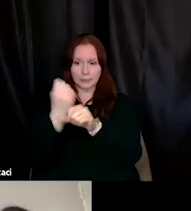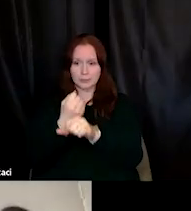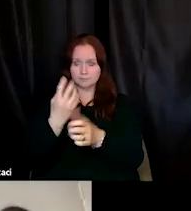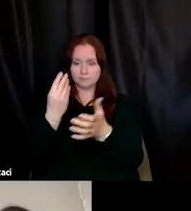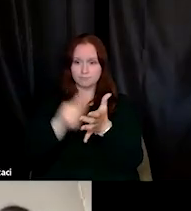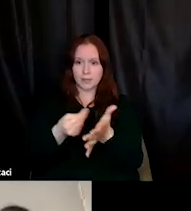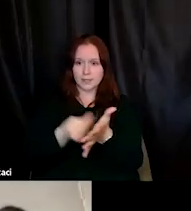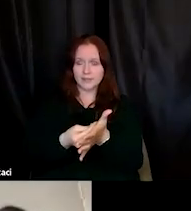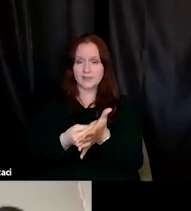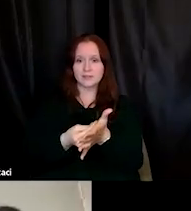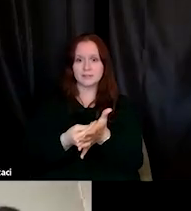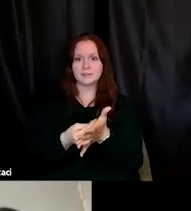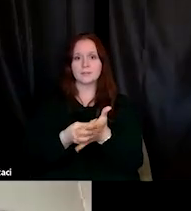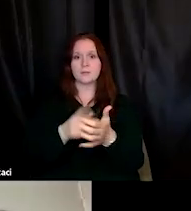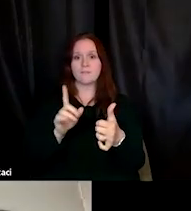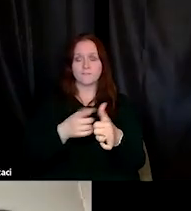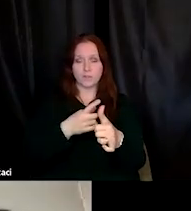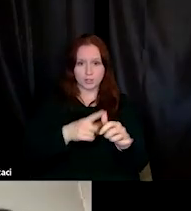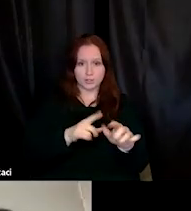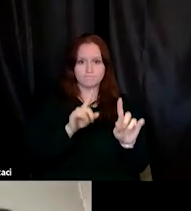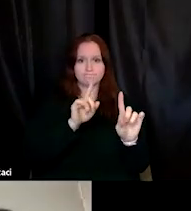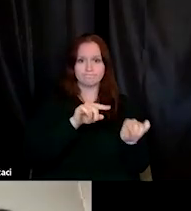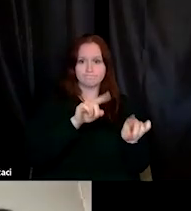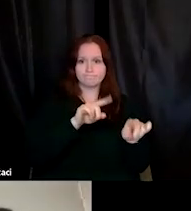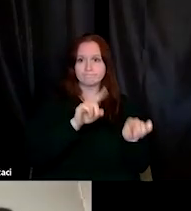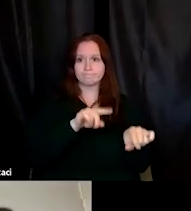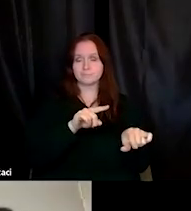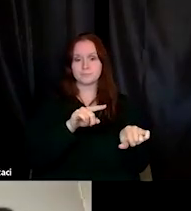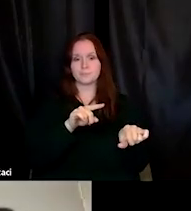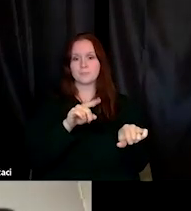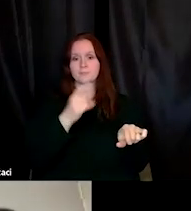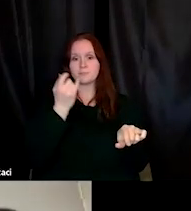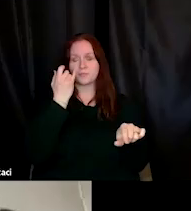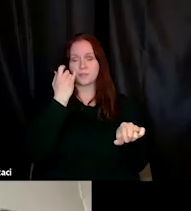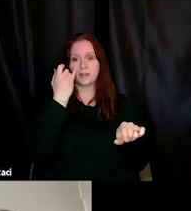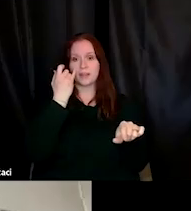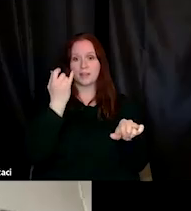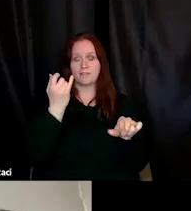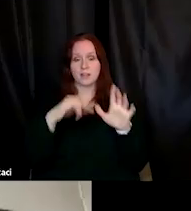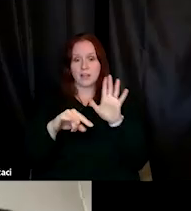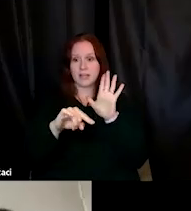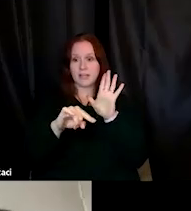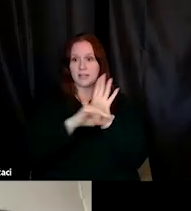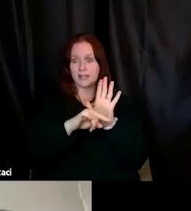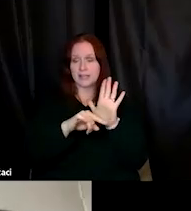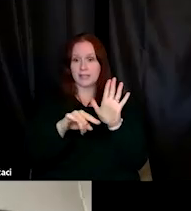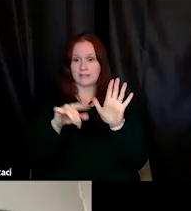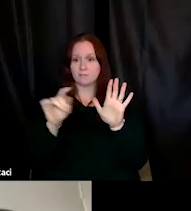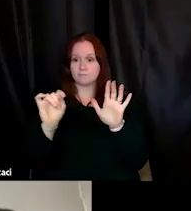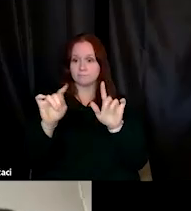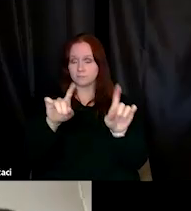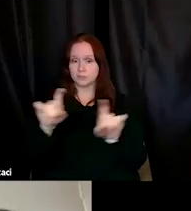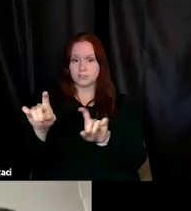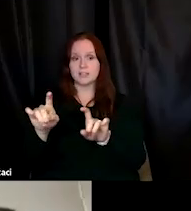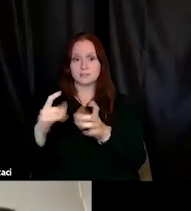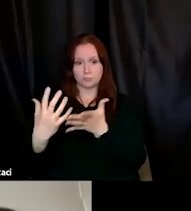y puedes obtenerlos en el sitio web de SSA.gov y descargarlos directamente de allí, luego completarlos